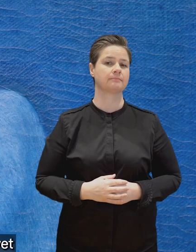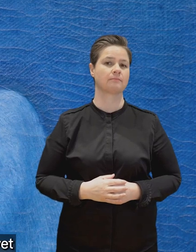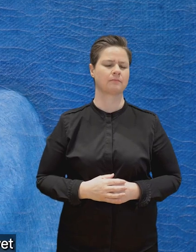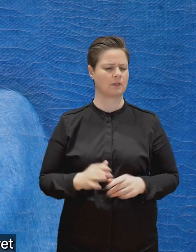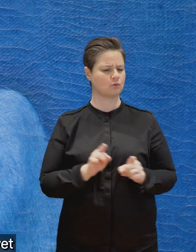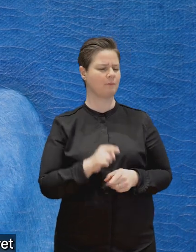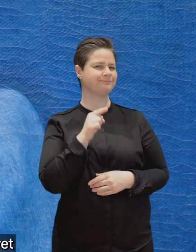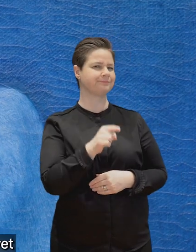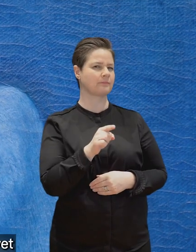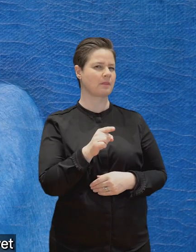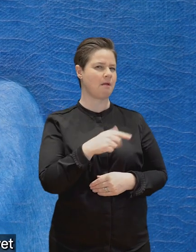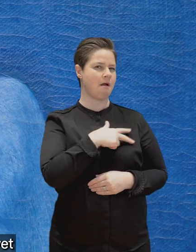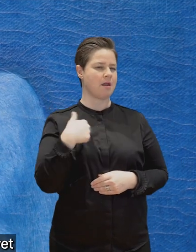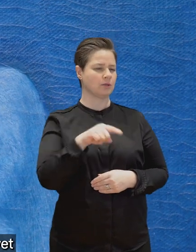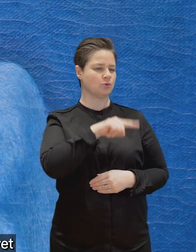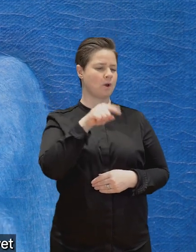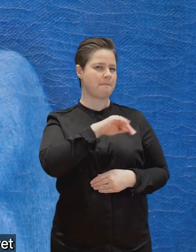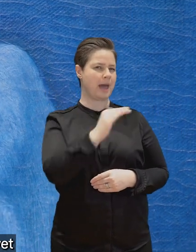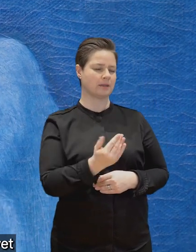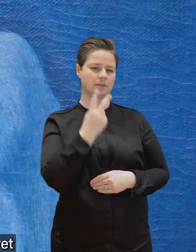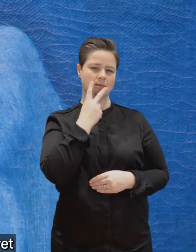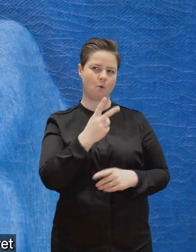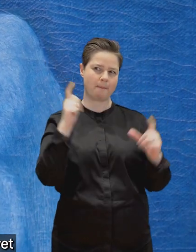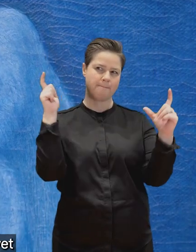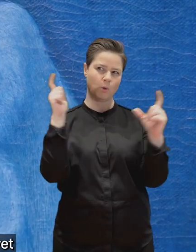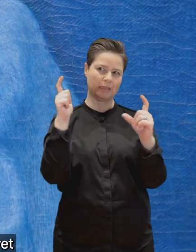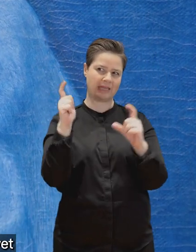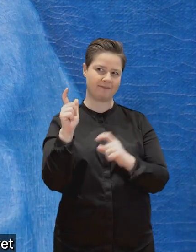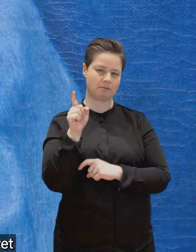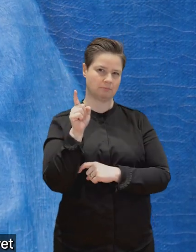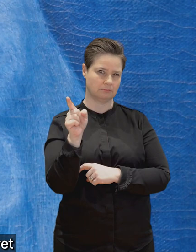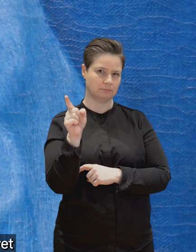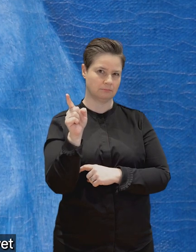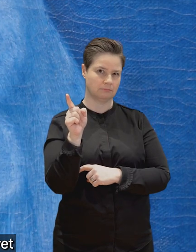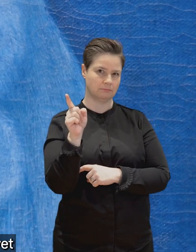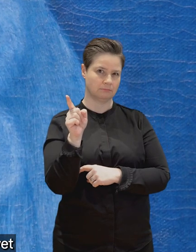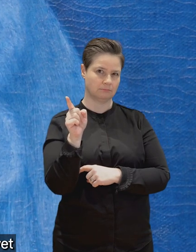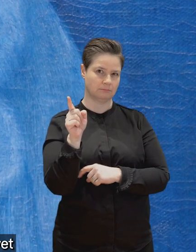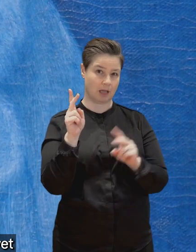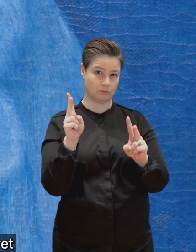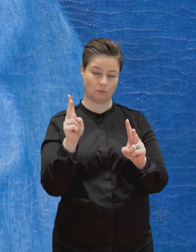Da Harald Sohlberg så det motivet han maler i "Vinternatt i Rondane"